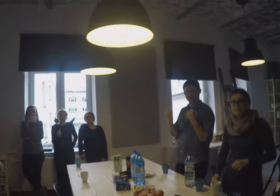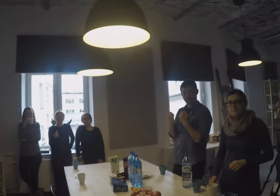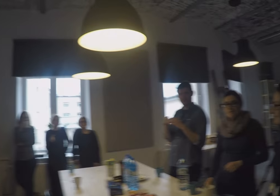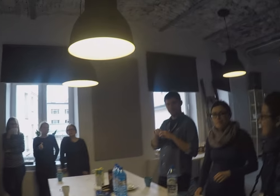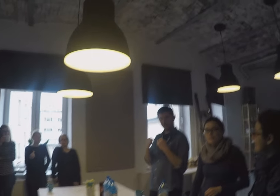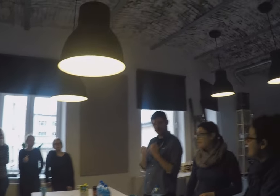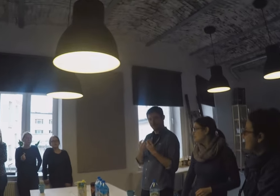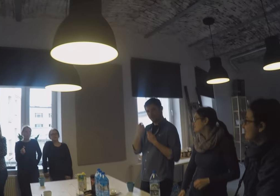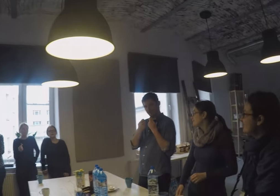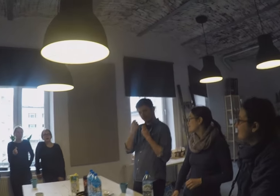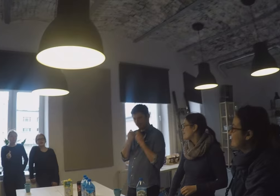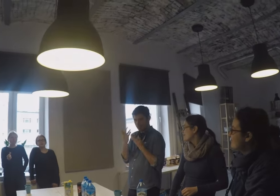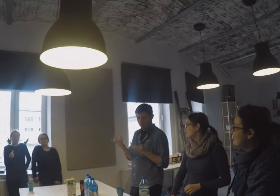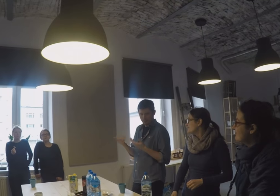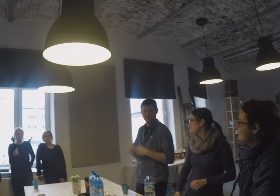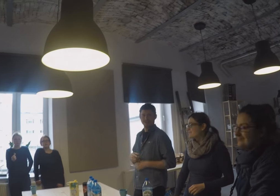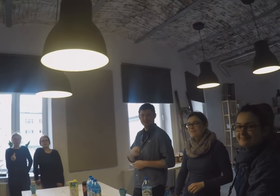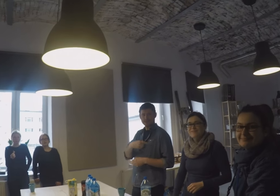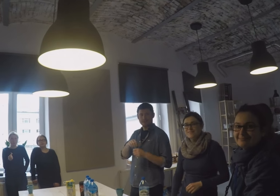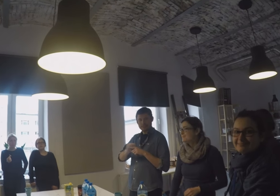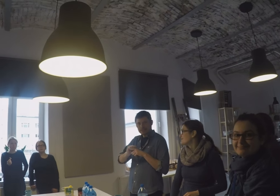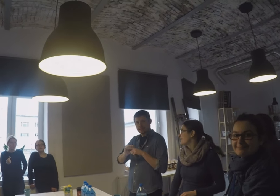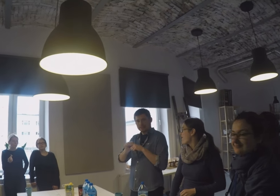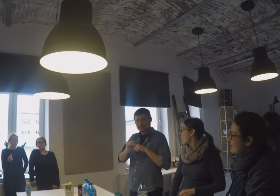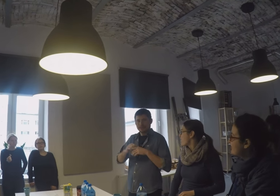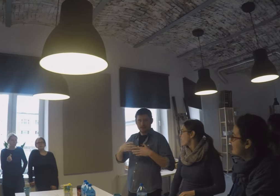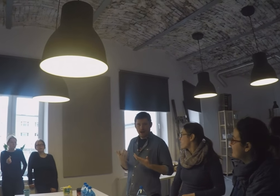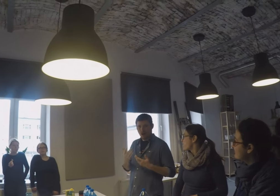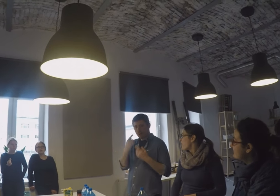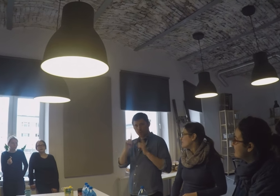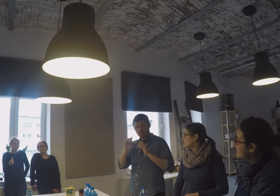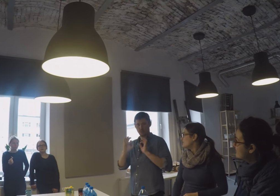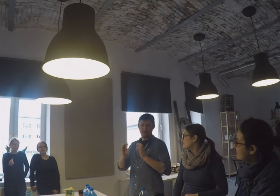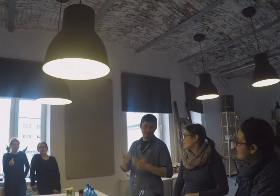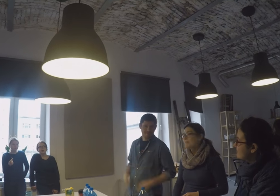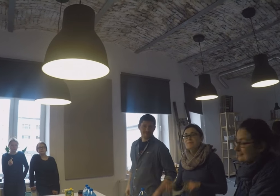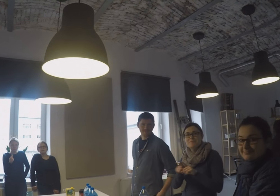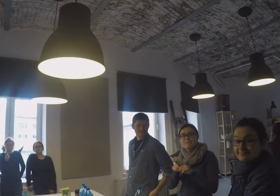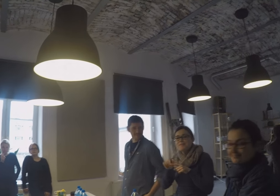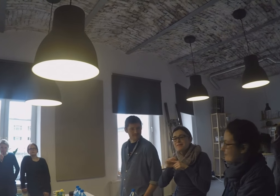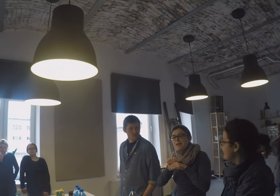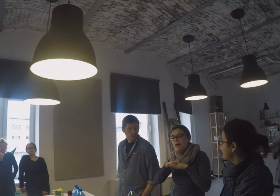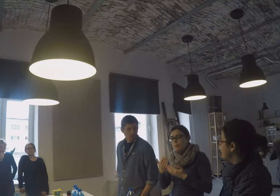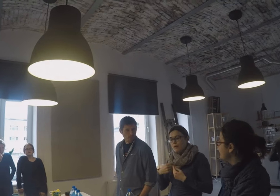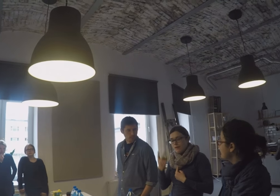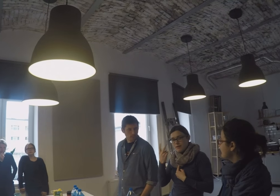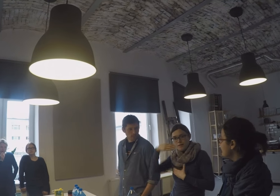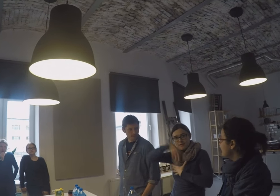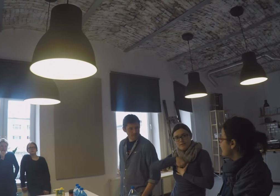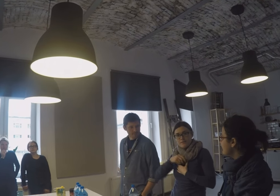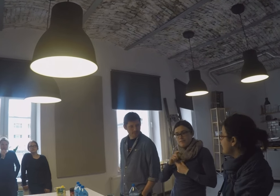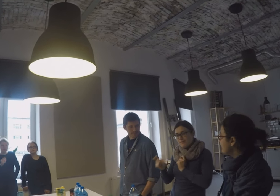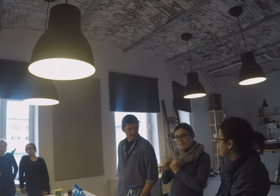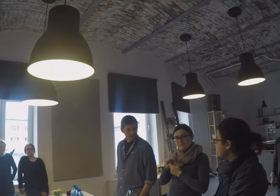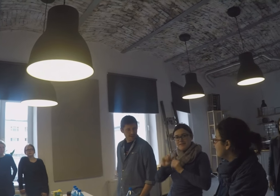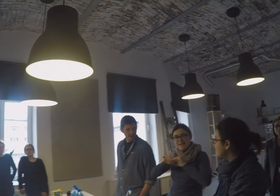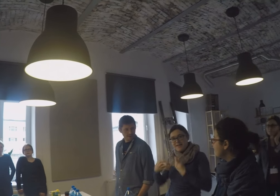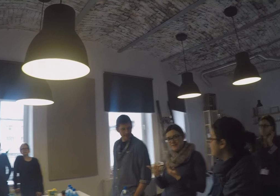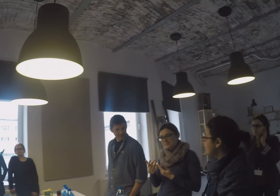Wir starten einen Workshop für Mimik ... - ... und Körpersprache.